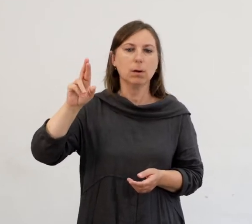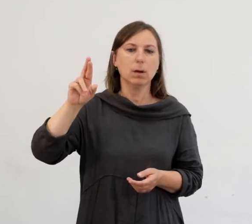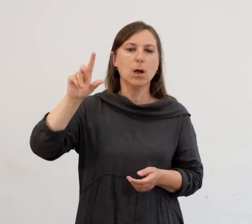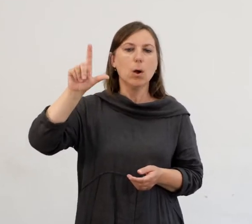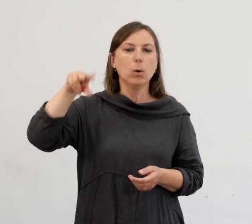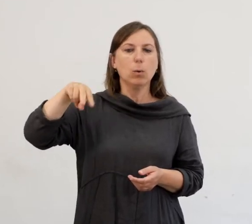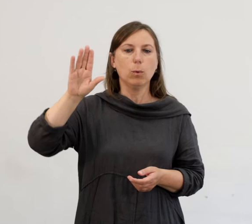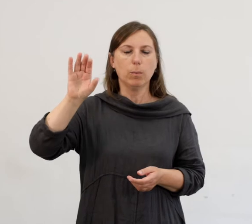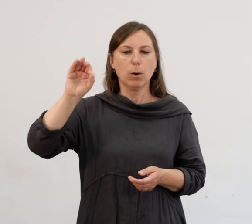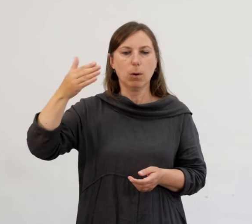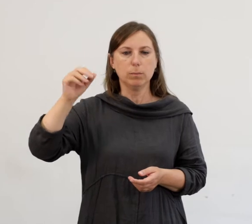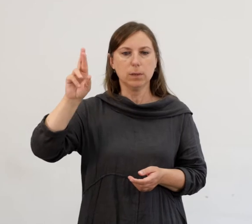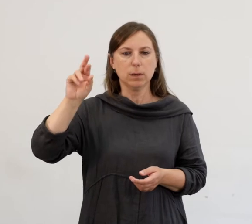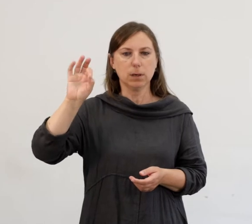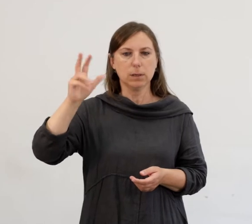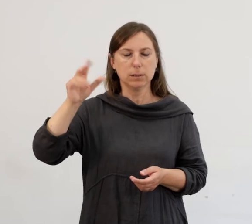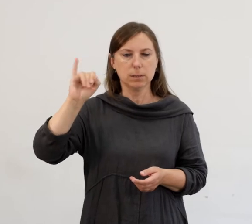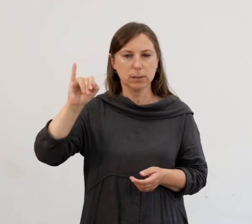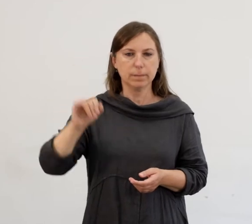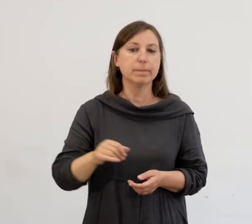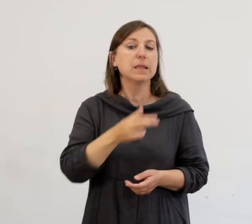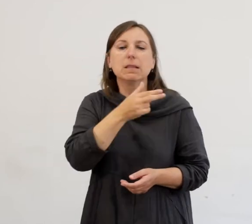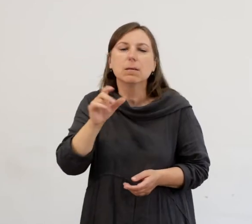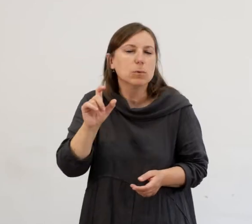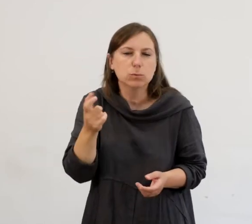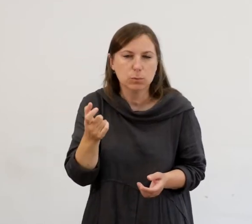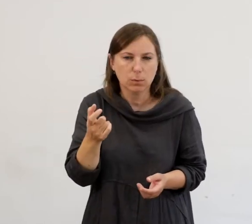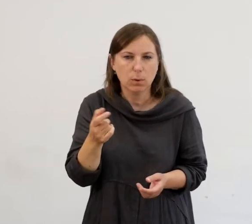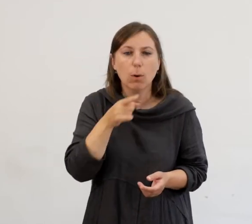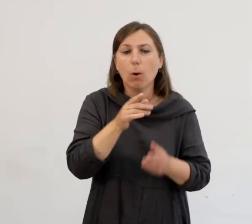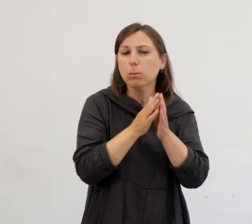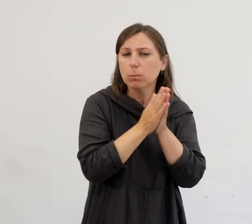pozostających w zbiorach Muzeum Wojska w Białymstoku.